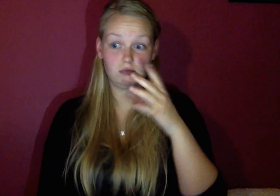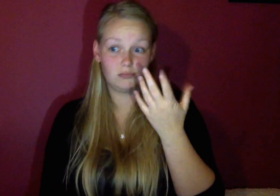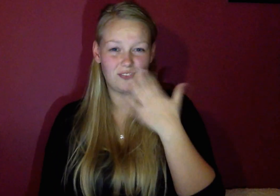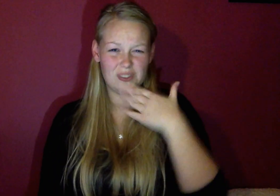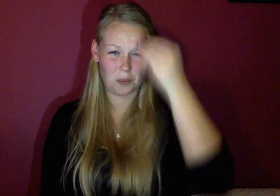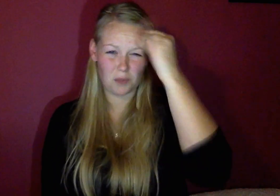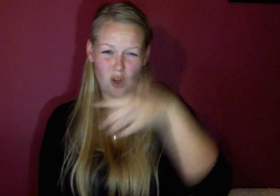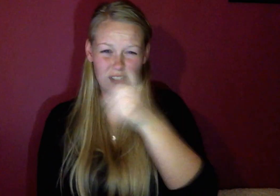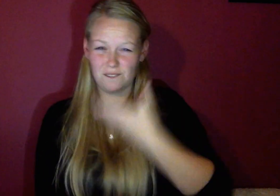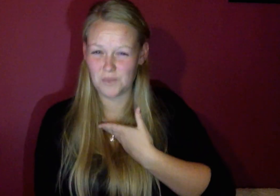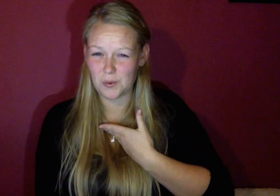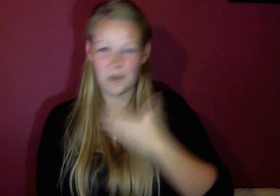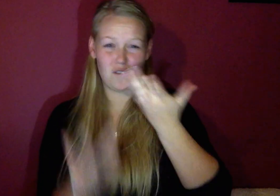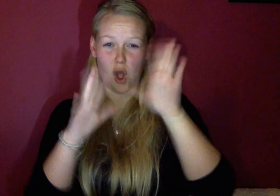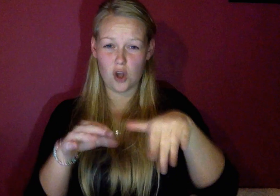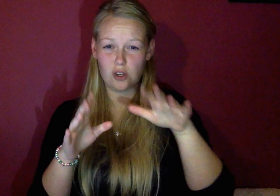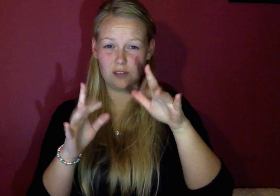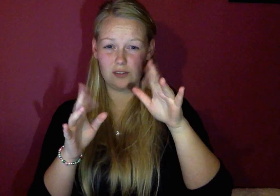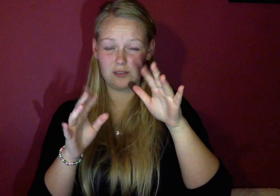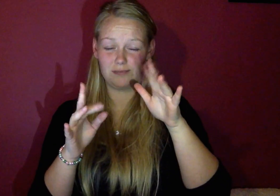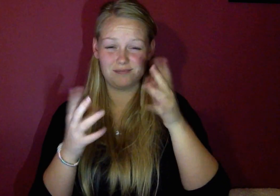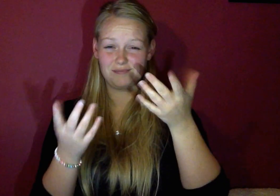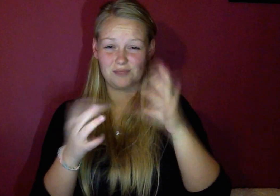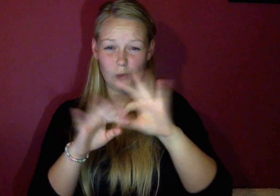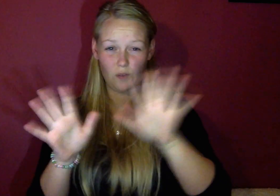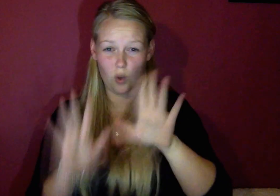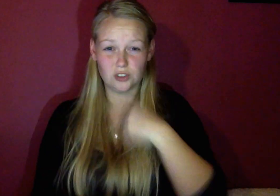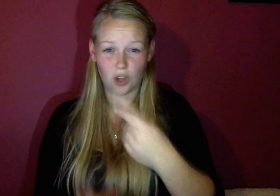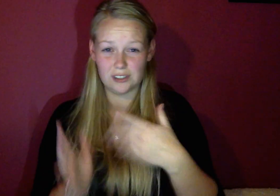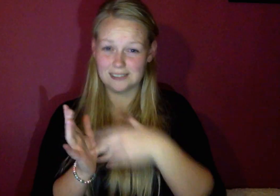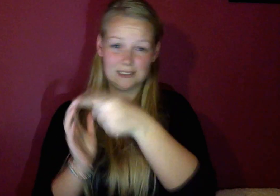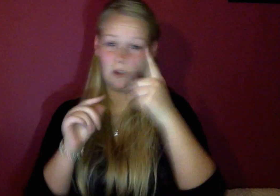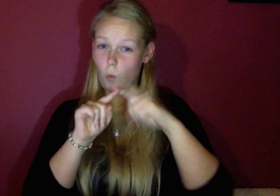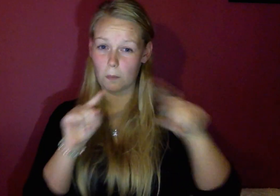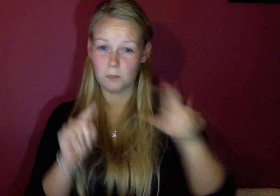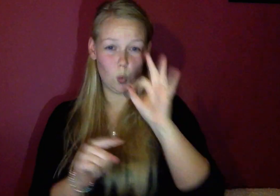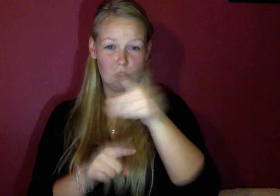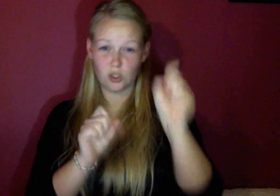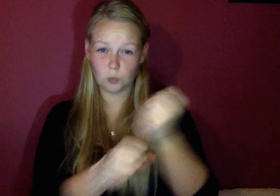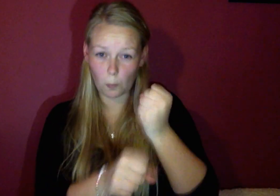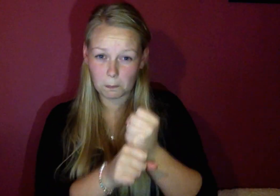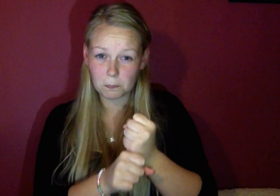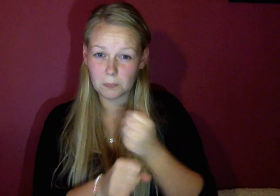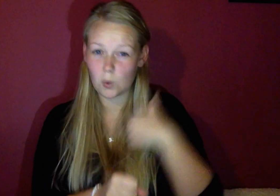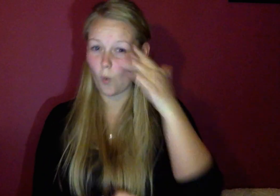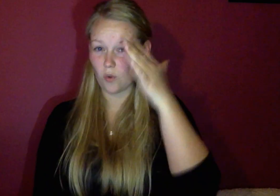Jag undrar vilken utbildning har de fått? Vad har sjukvården sagt till audionomerna hur de ska jobba?